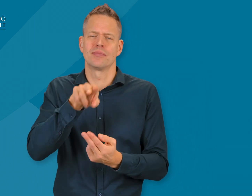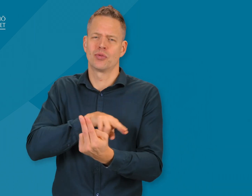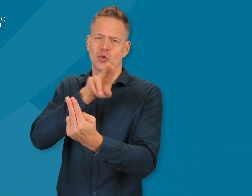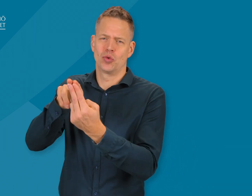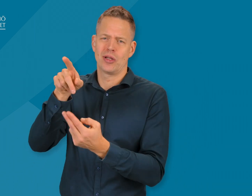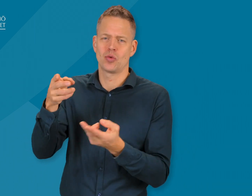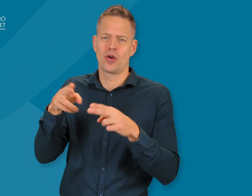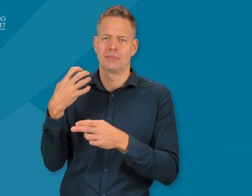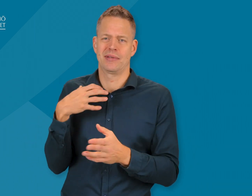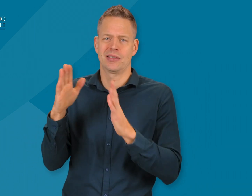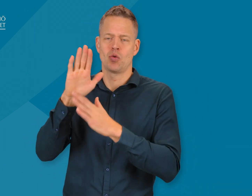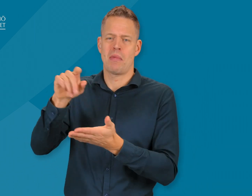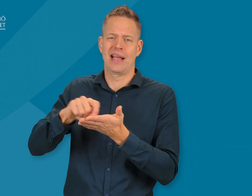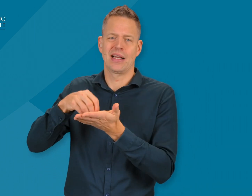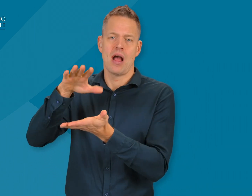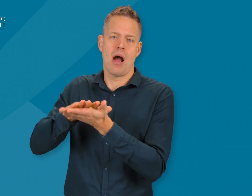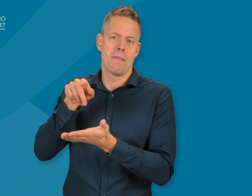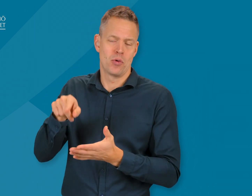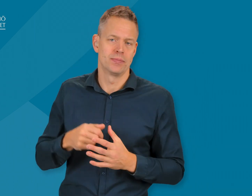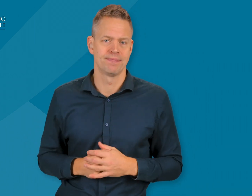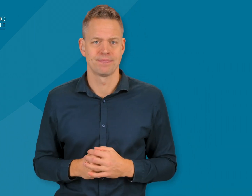ota yhteys oikeusministeriön kirjaamoon.